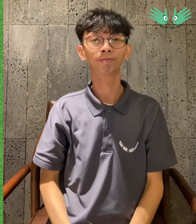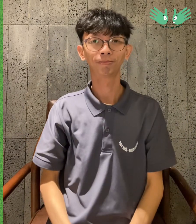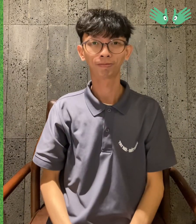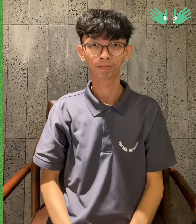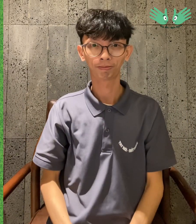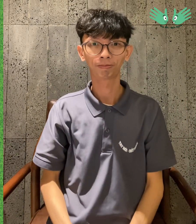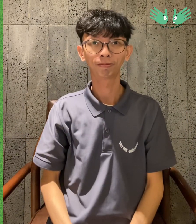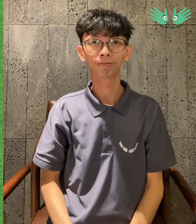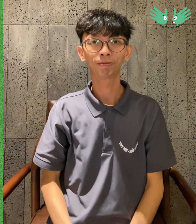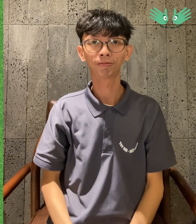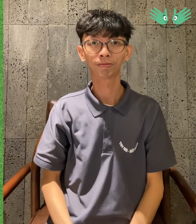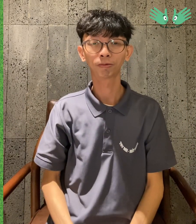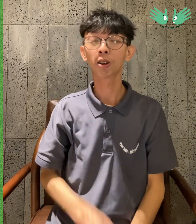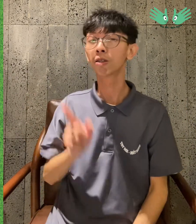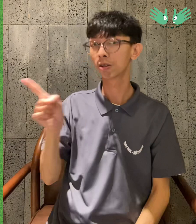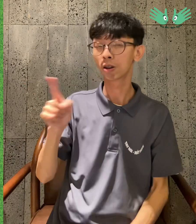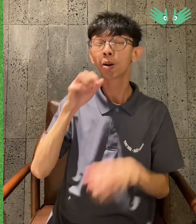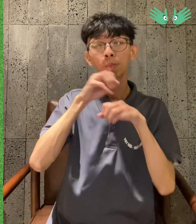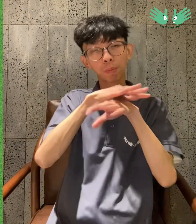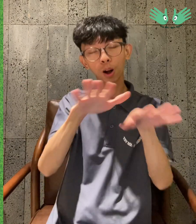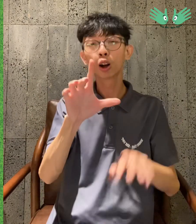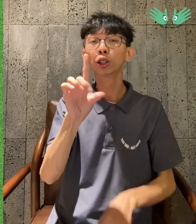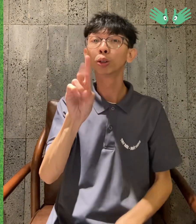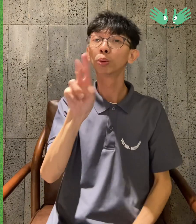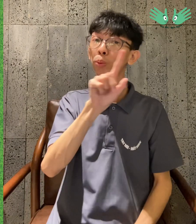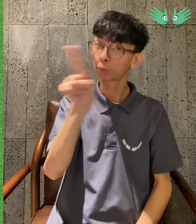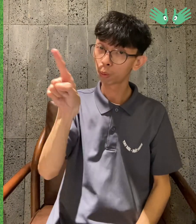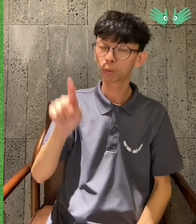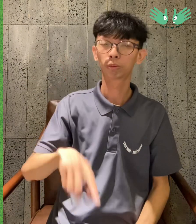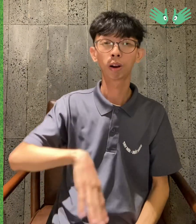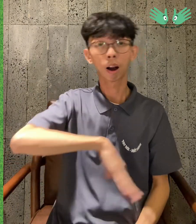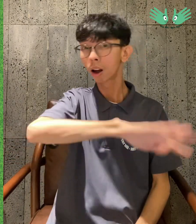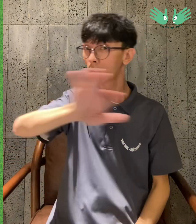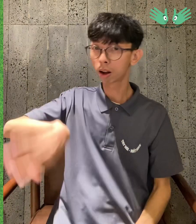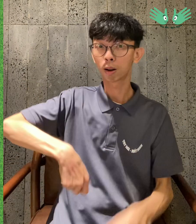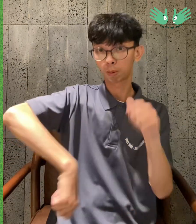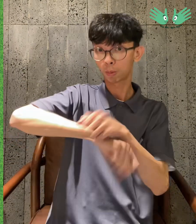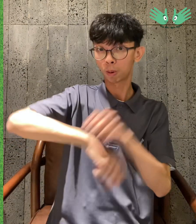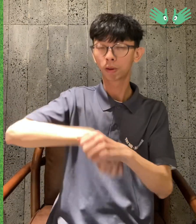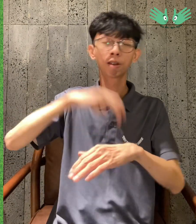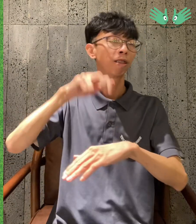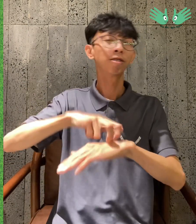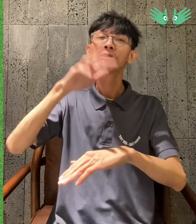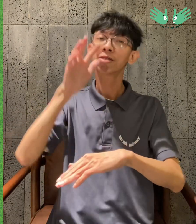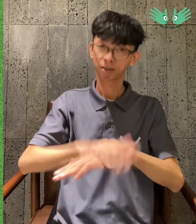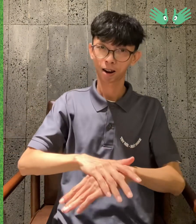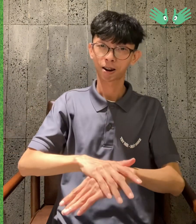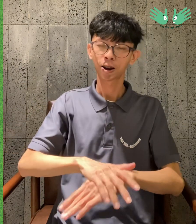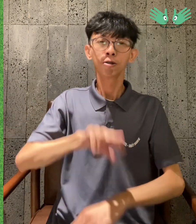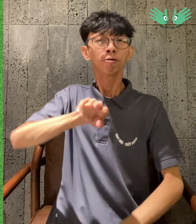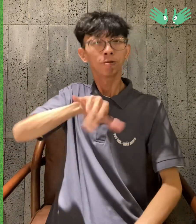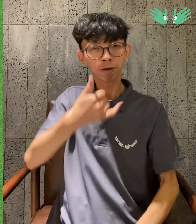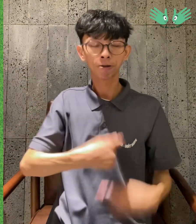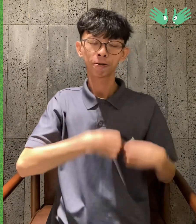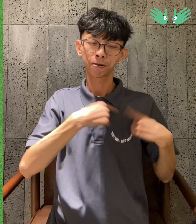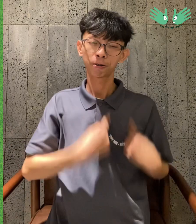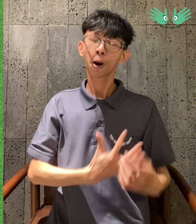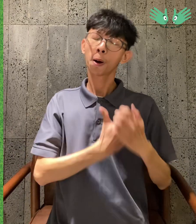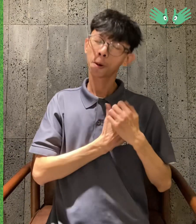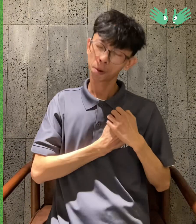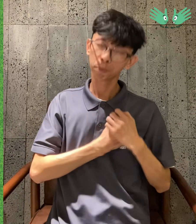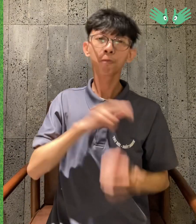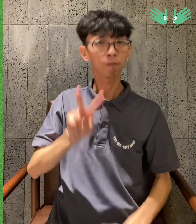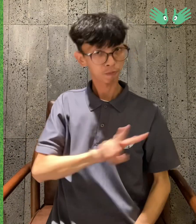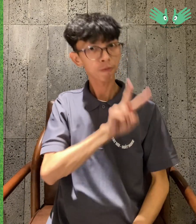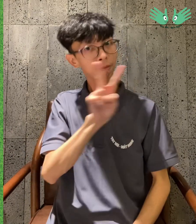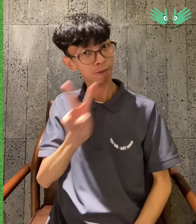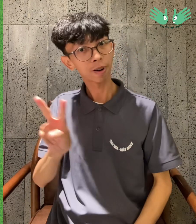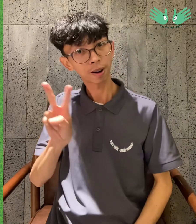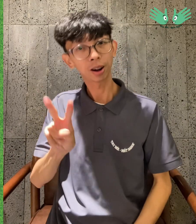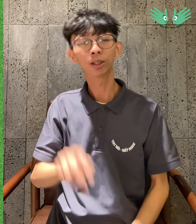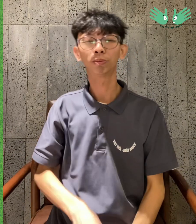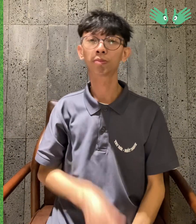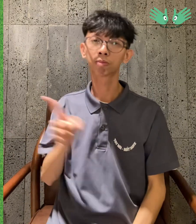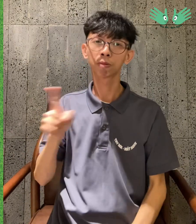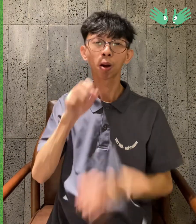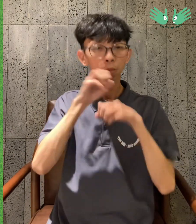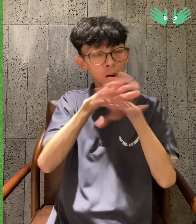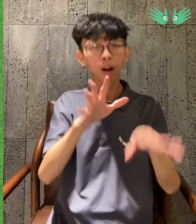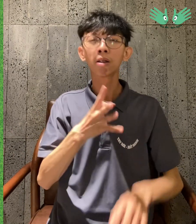Dẫu chia tay các đội tuyển, ông vẫn tiếp tục nỗ lực đền đáp tấm lòng này